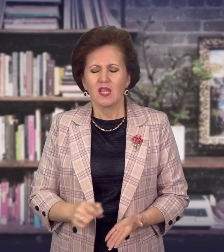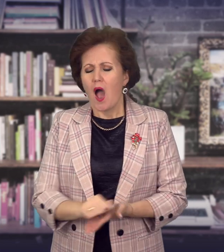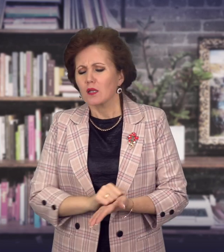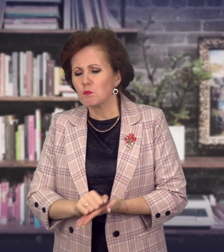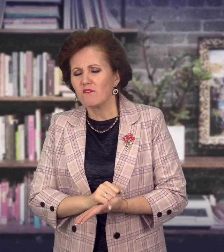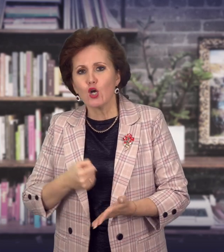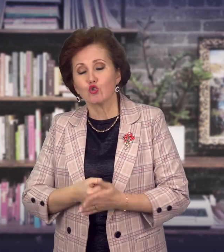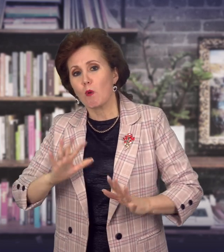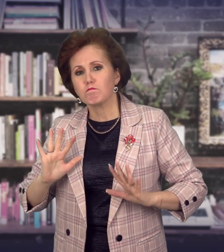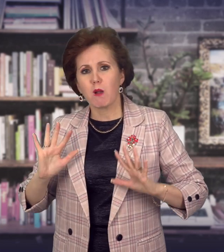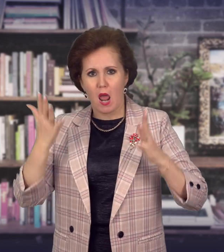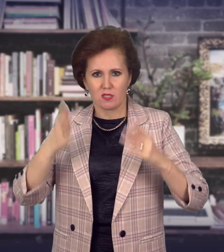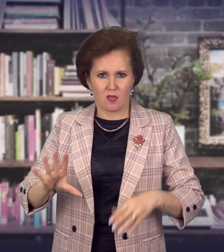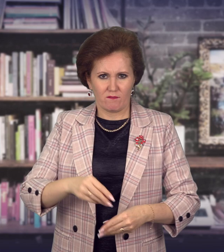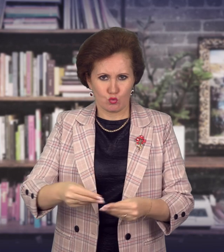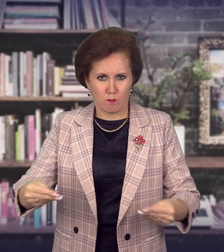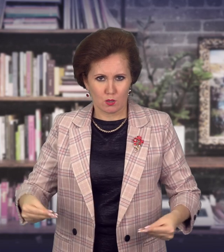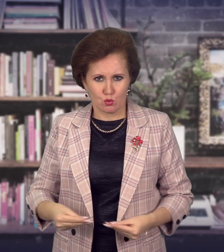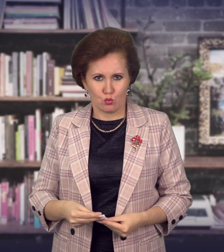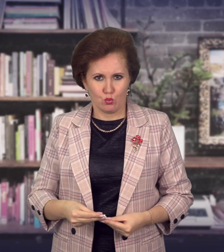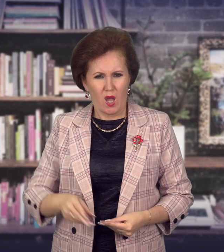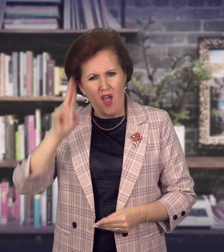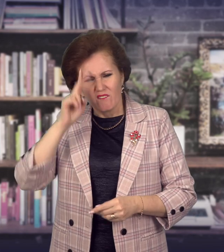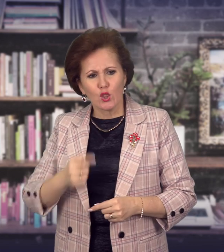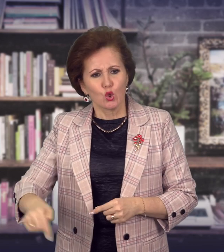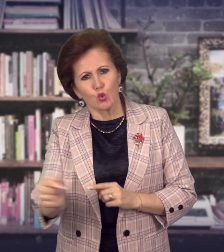Ты отмывать до блеска всю посуду!